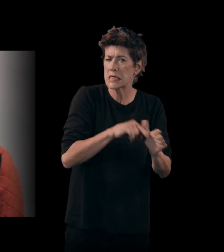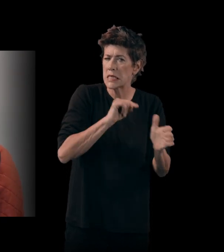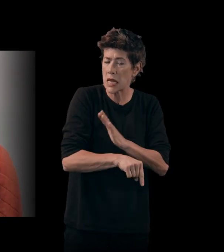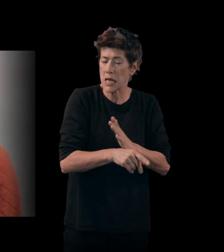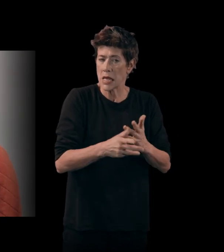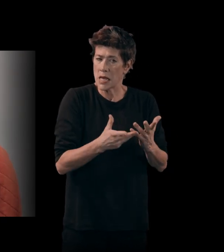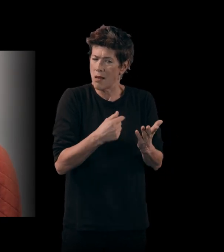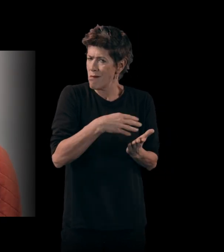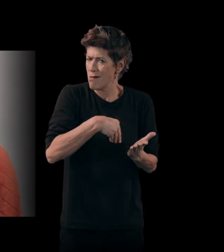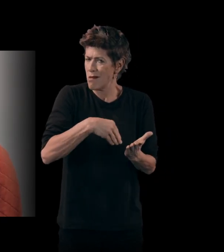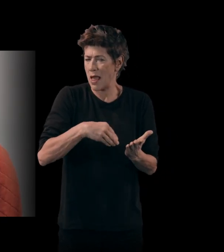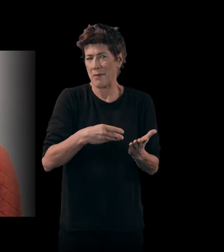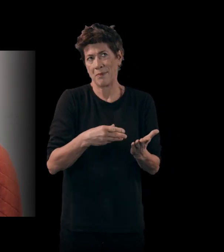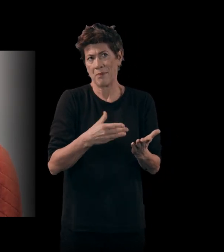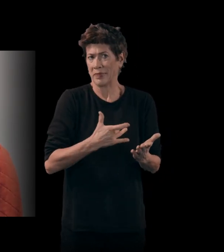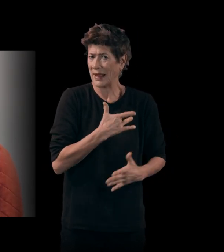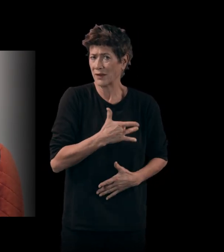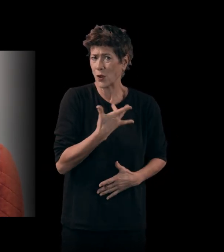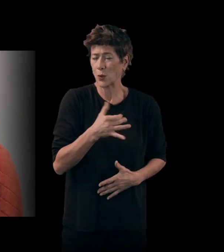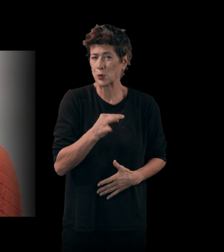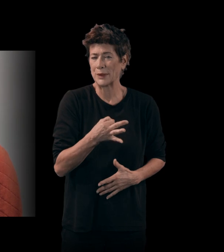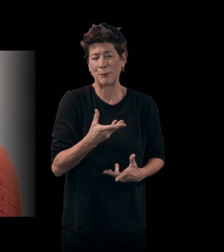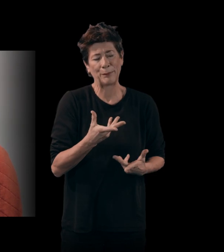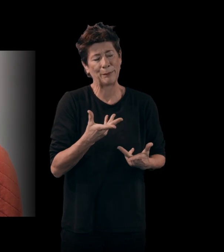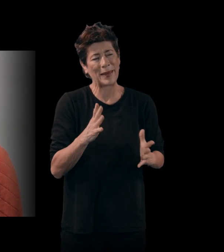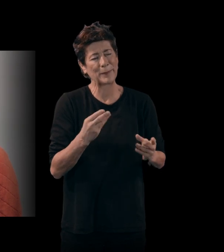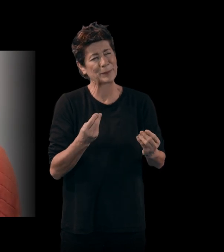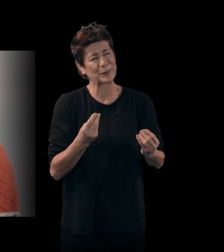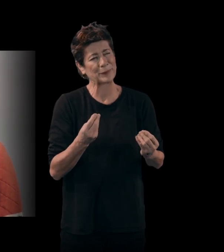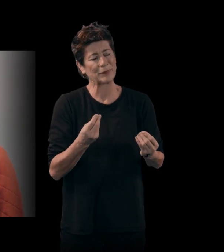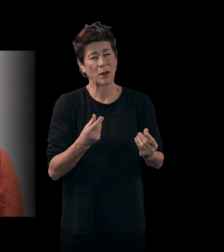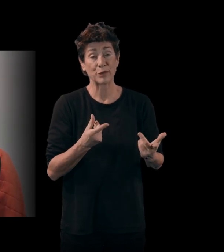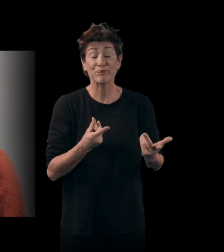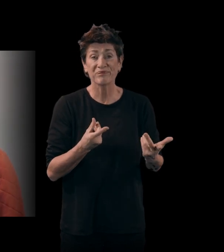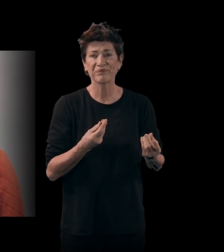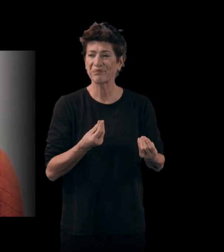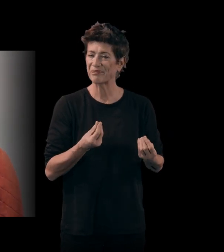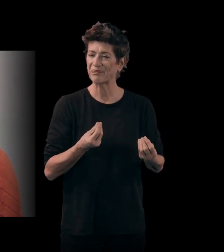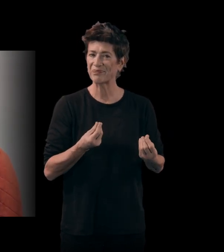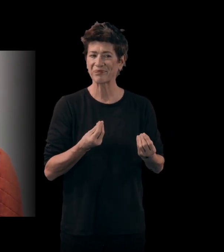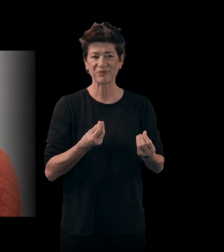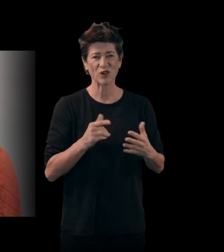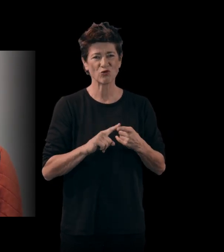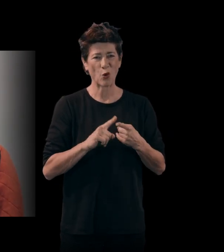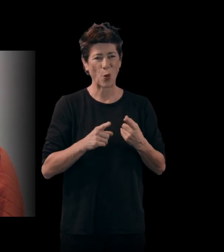asséché, donc par contrecoup,